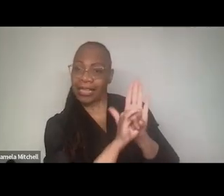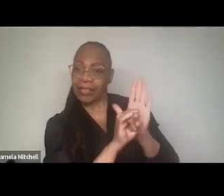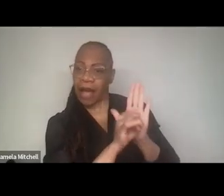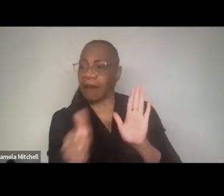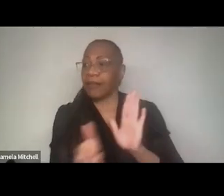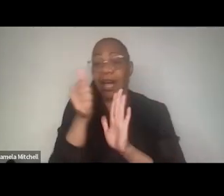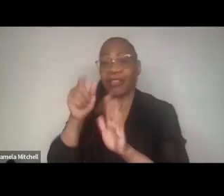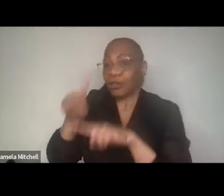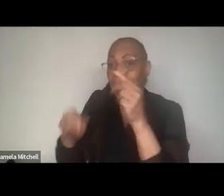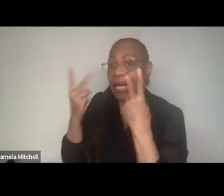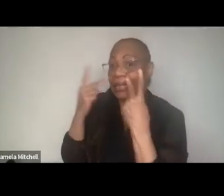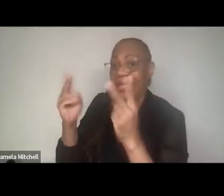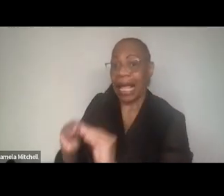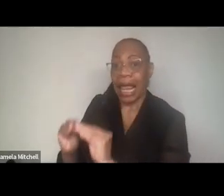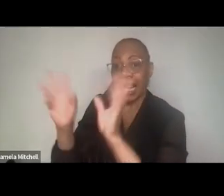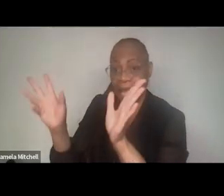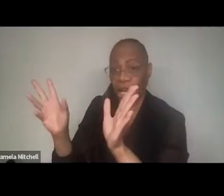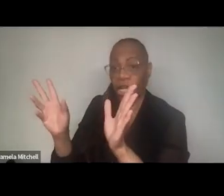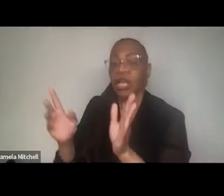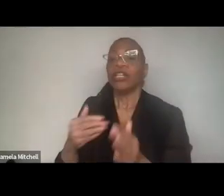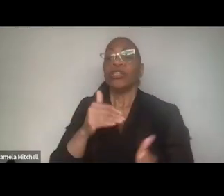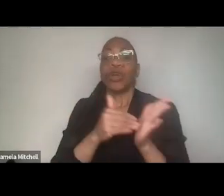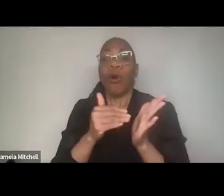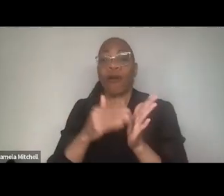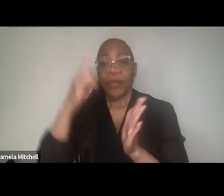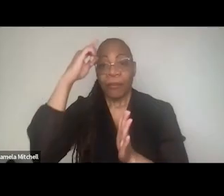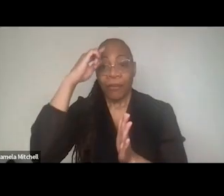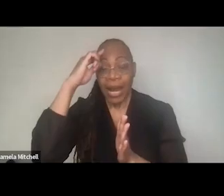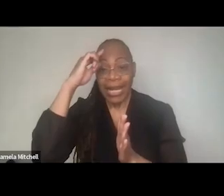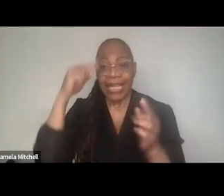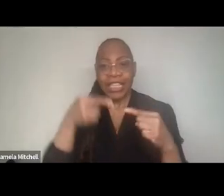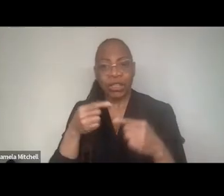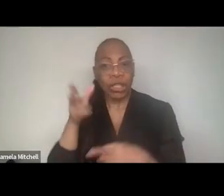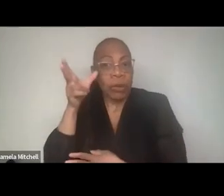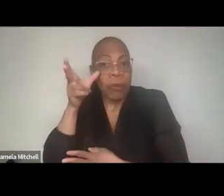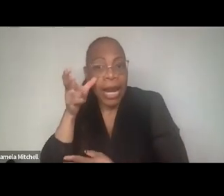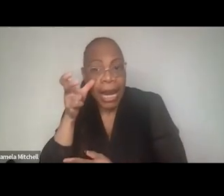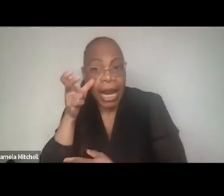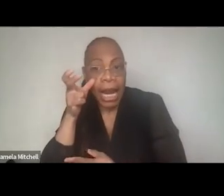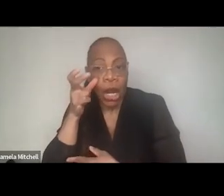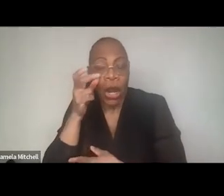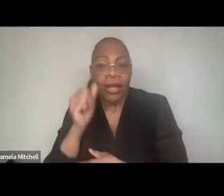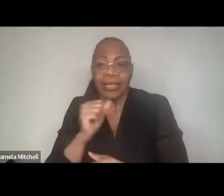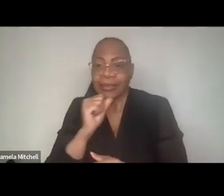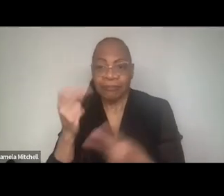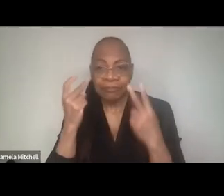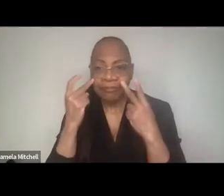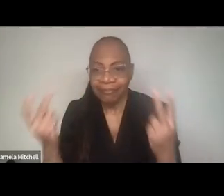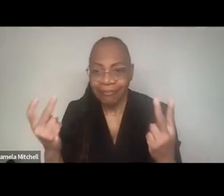por lo que a menudo se escucha que la lesión cerebral se le llama "la lesión invisible". Y pueden ocurrir durante más de seis meses después de la lesión,